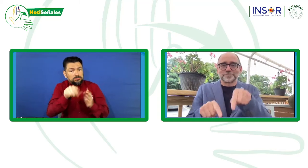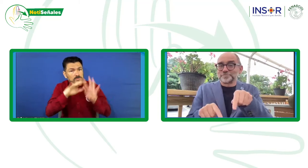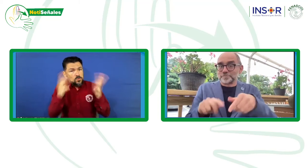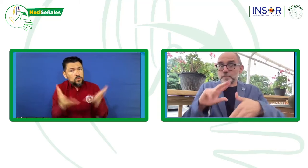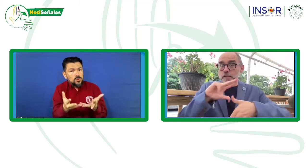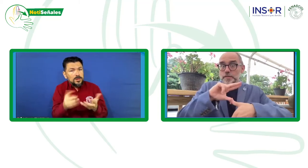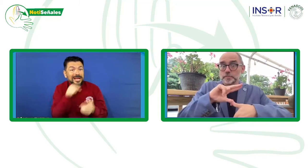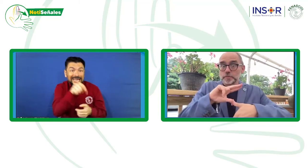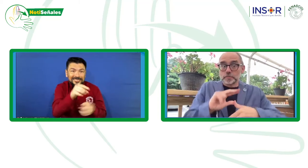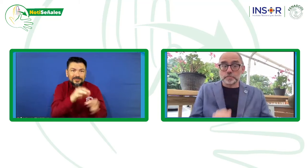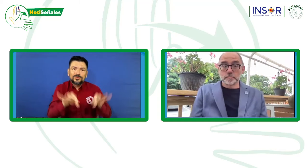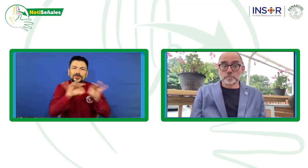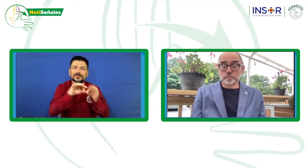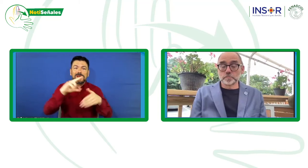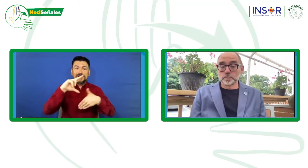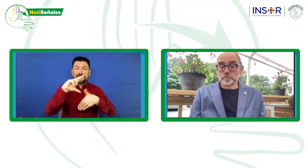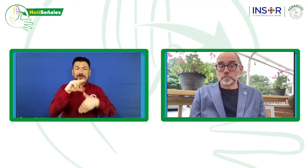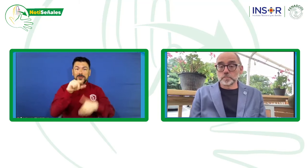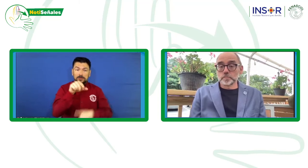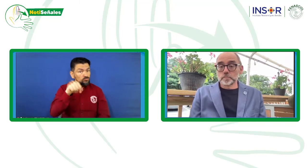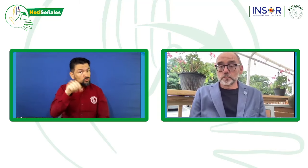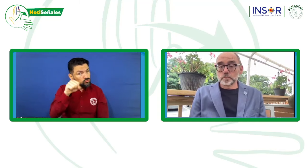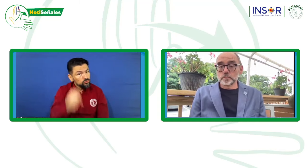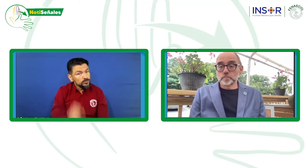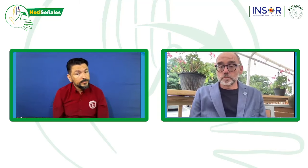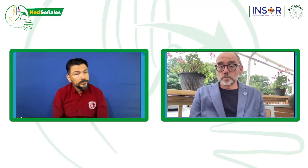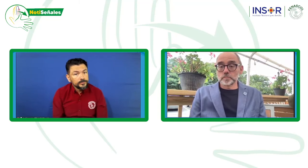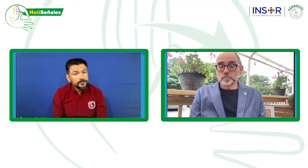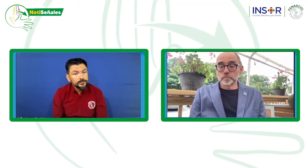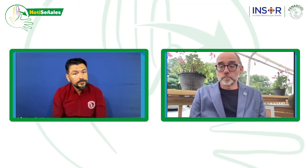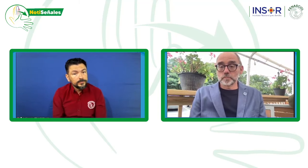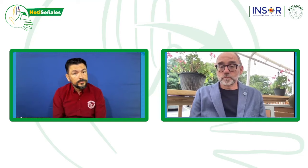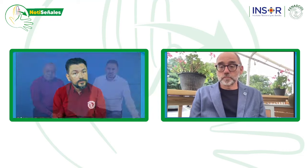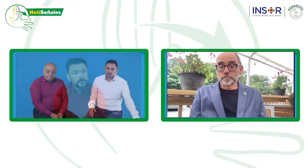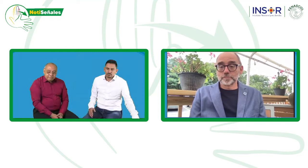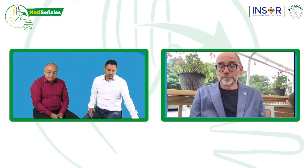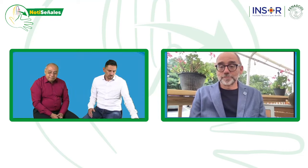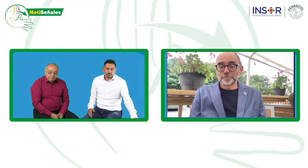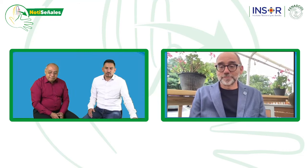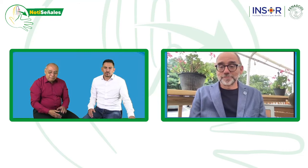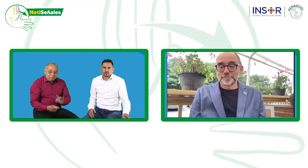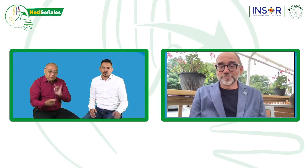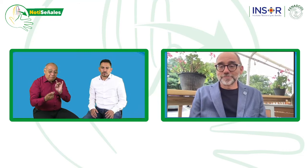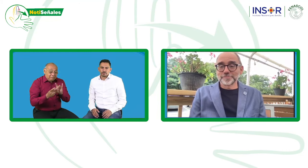temas contigo, con Julio y de que esto pues se logre para más